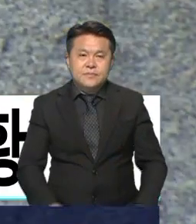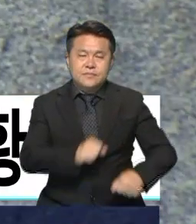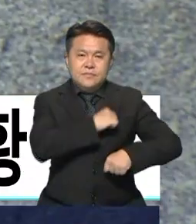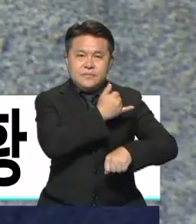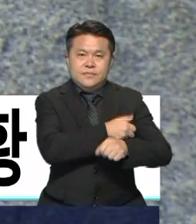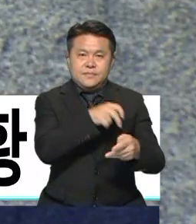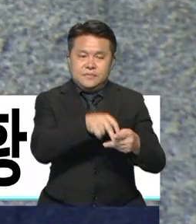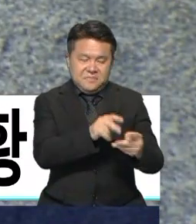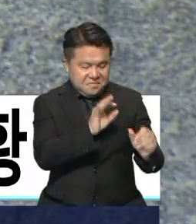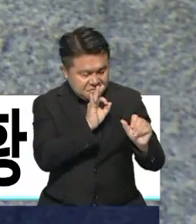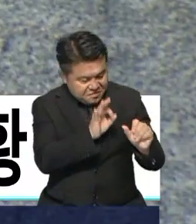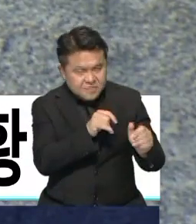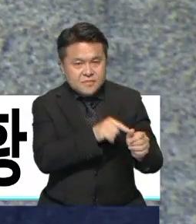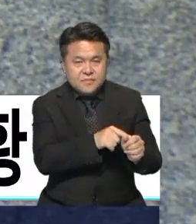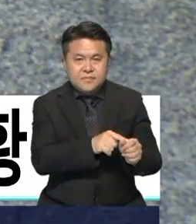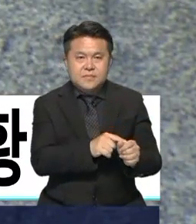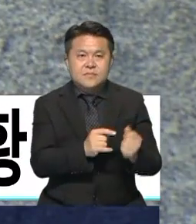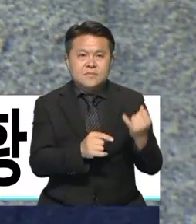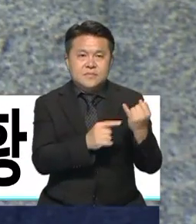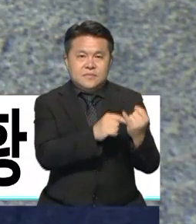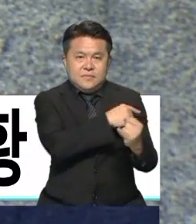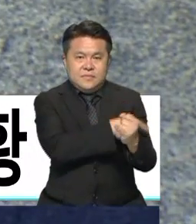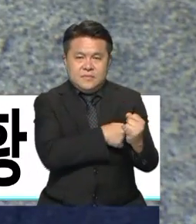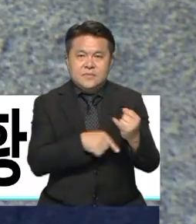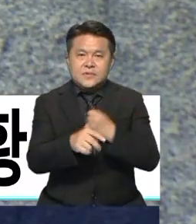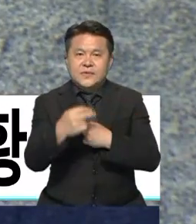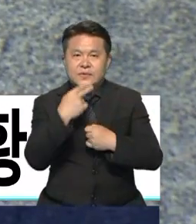군인권센터는 이를 토대로 강 하사에게 이유 없이 부당한 처사를 했다는 점이